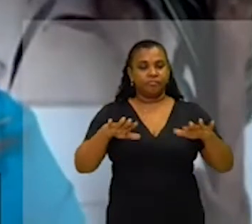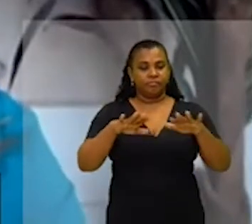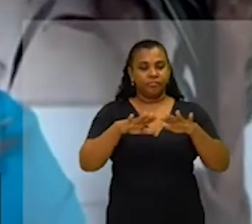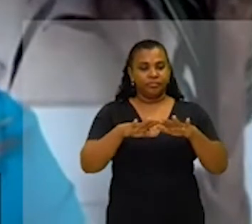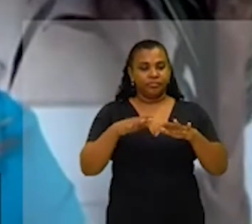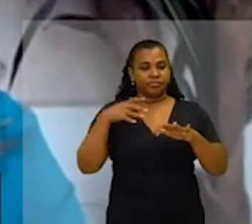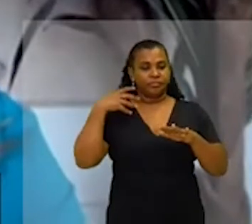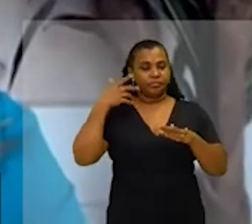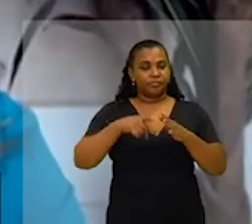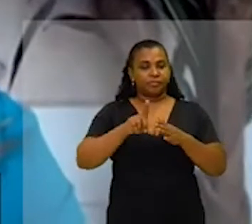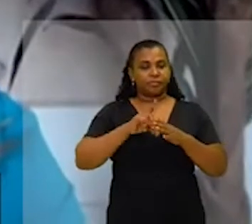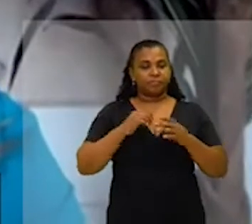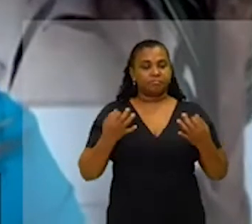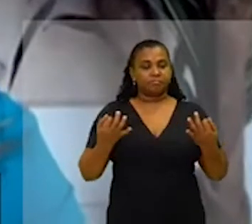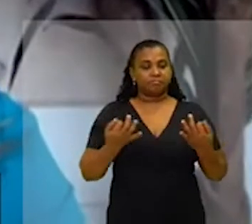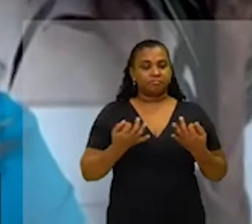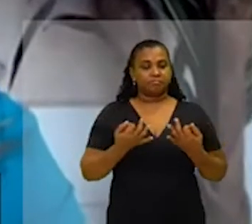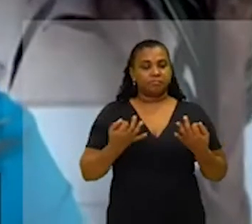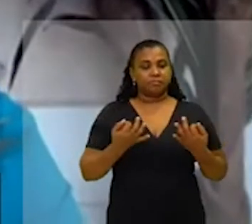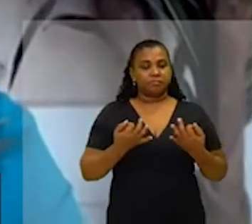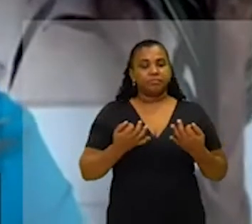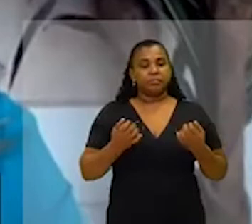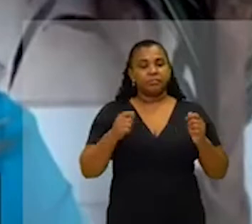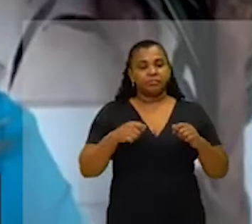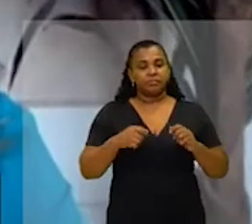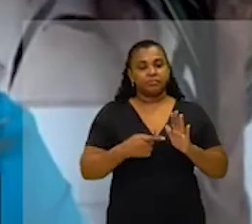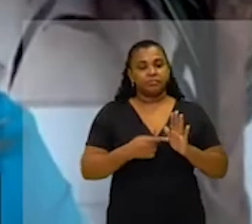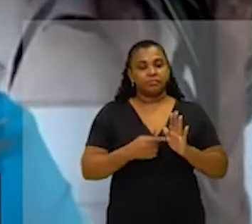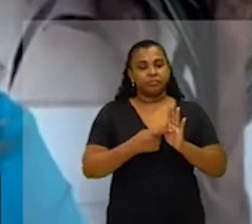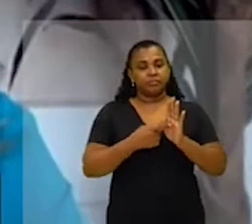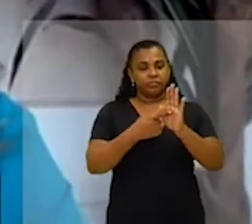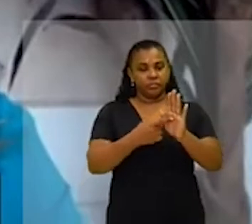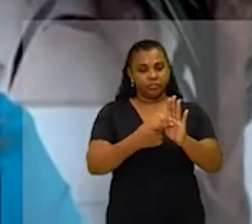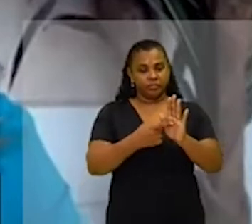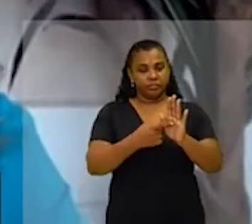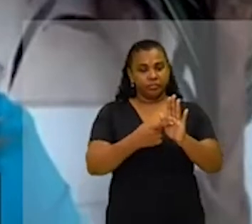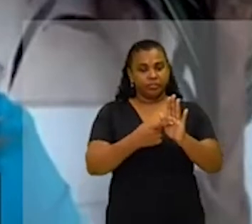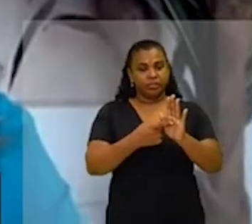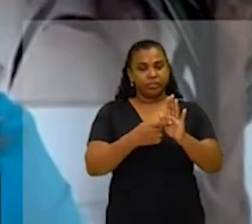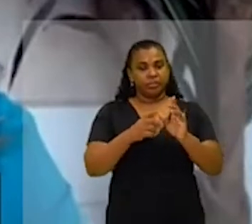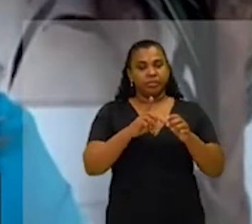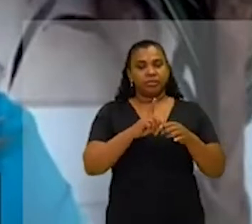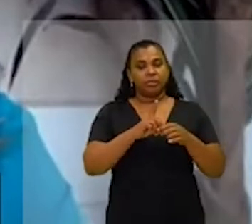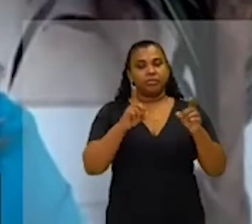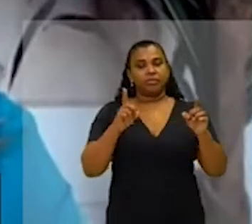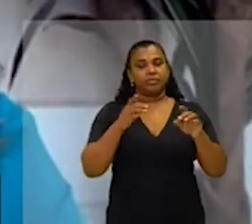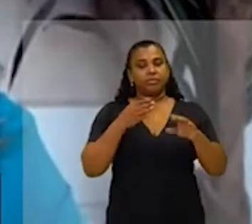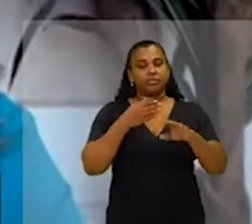podemos enfatizar a questão da democratização do acesso aos recursos tendo por fundamento a